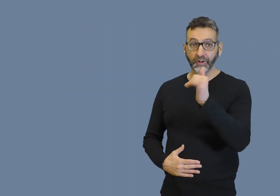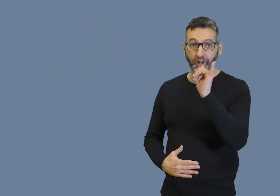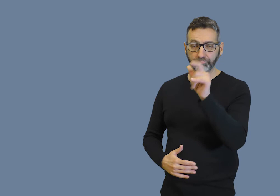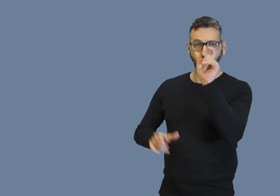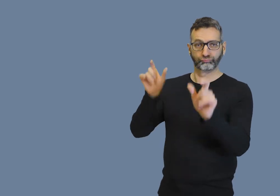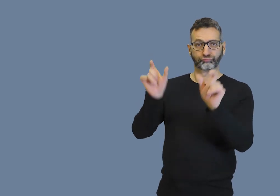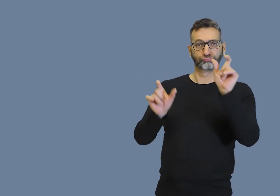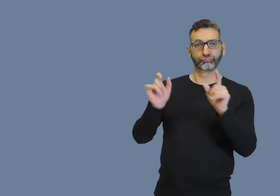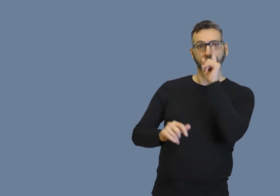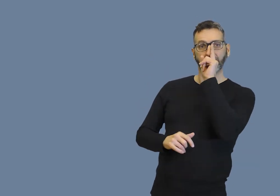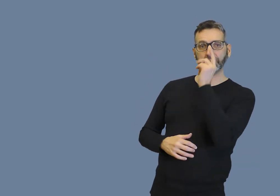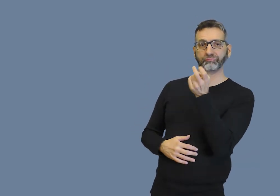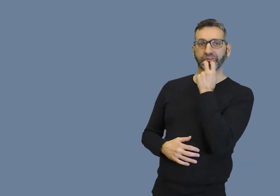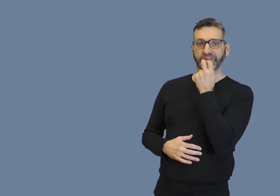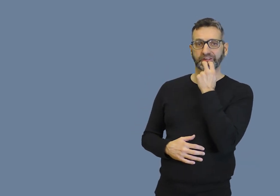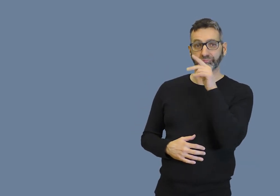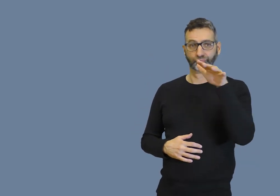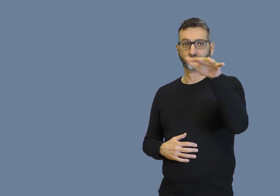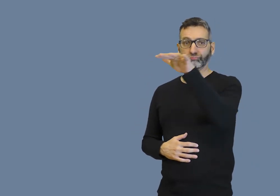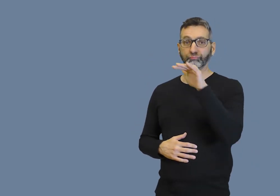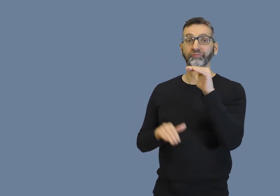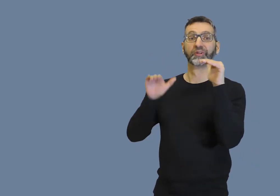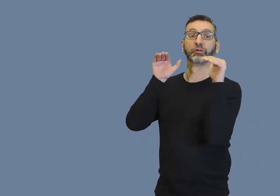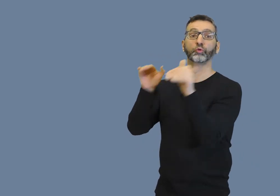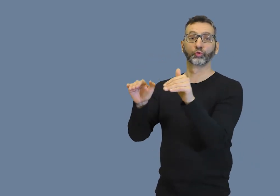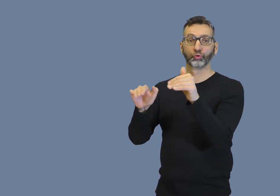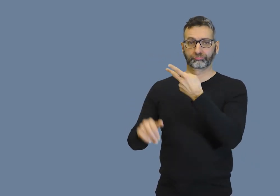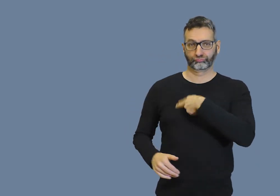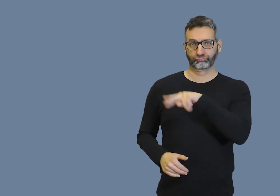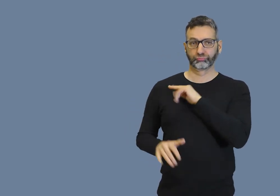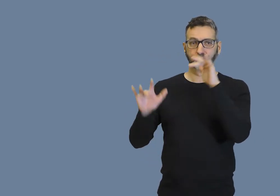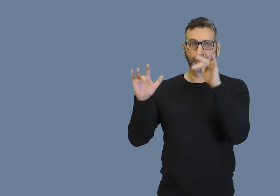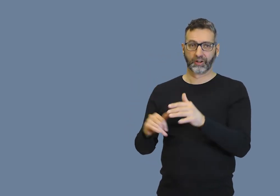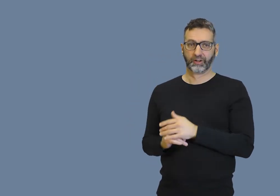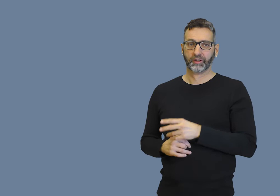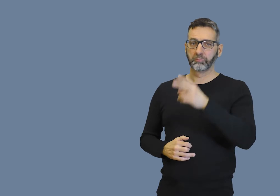Alle, die Sex haben wollen, sind für die Verhütung verantwortlich.